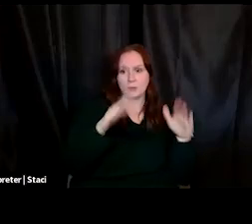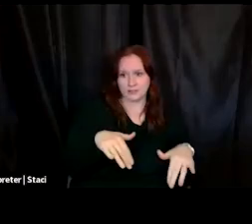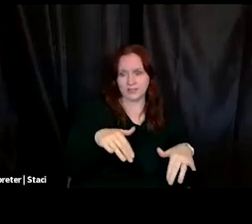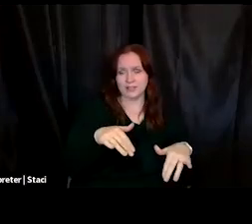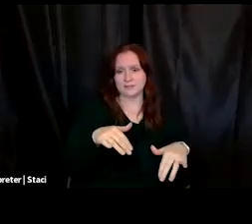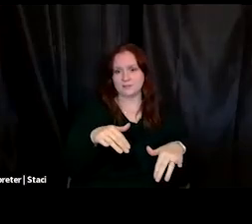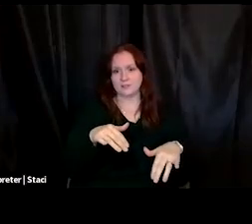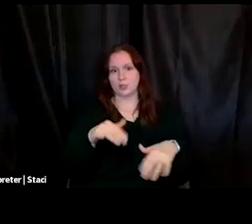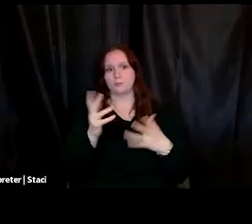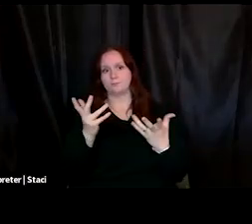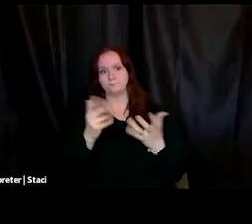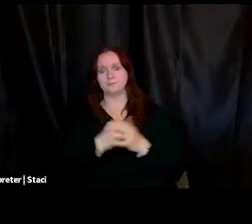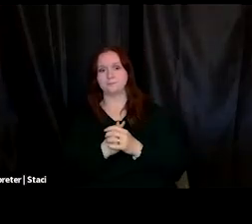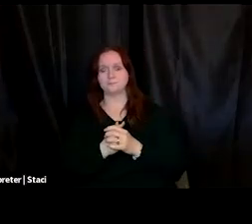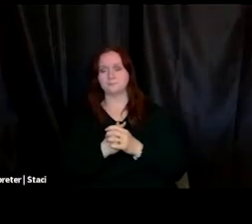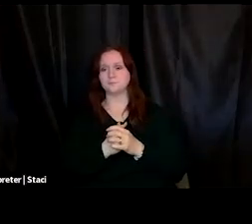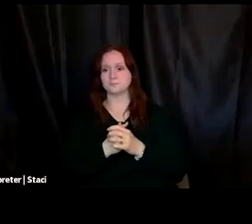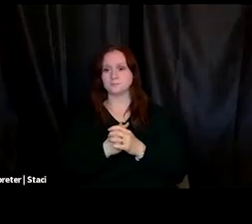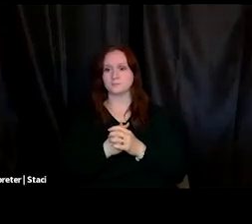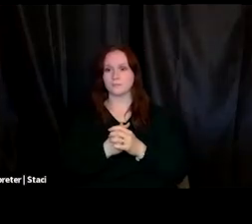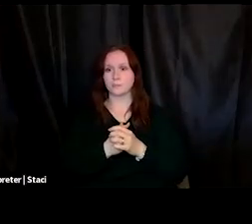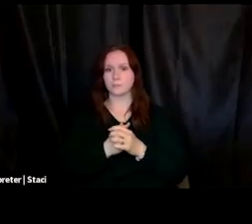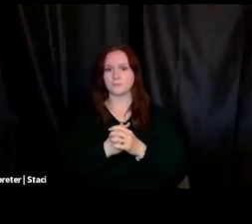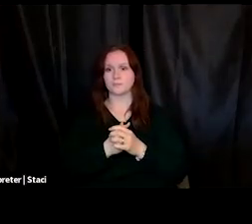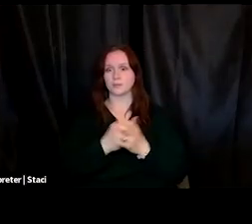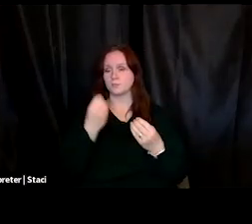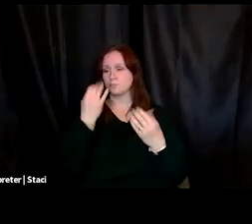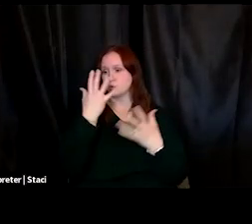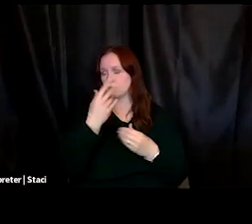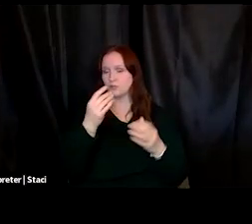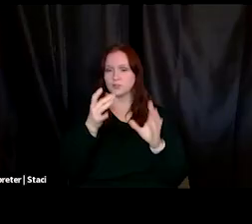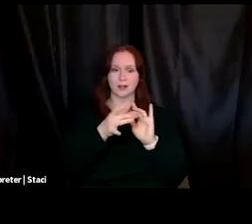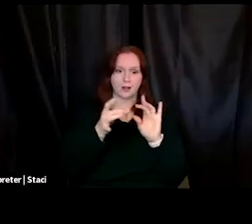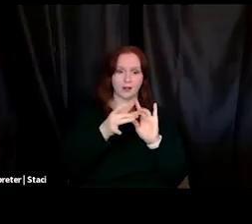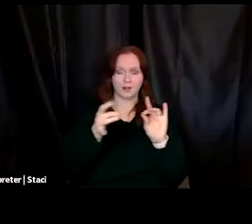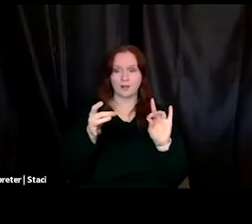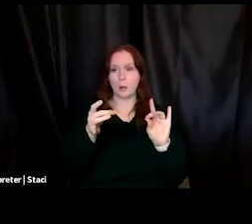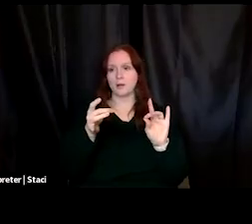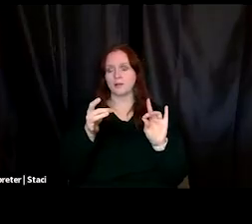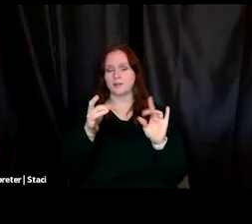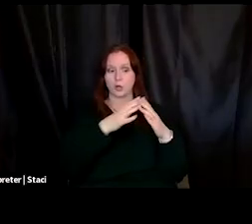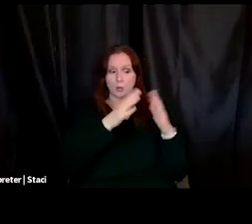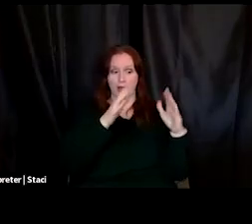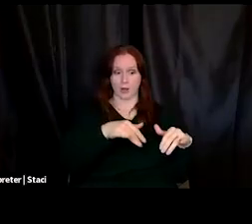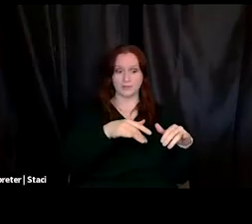Tal vez colaborar con sus líderes de Seguridad Social y personas en el TA Center.